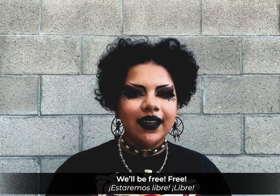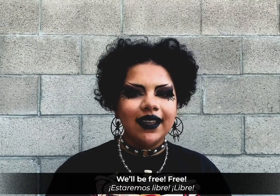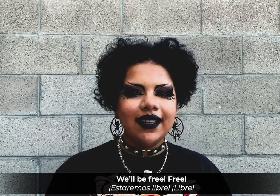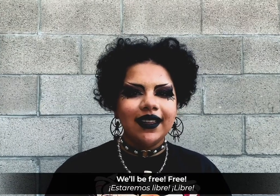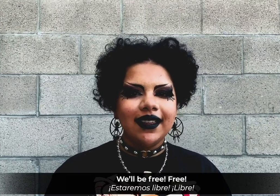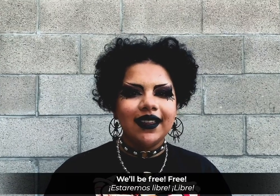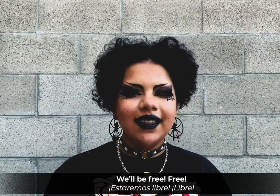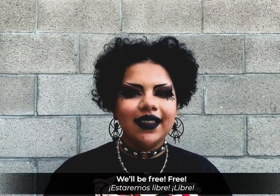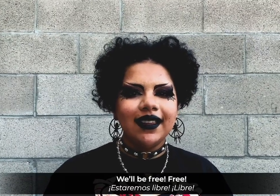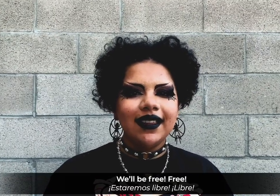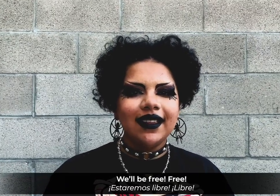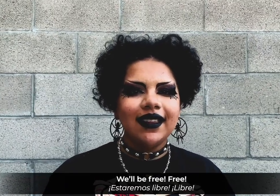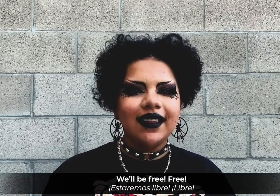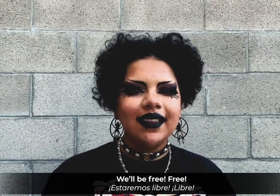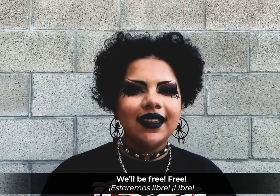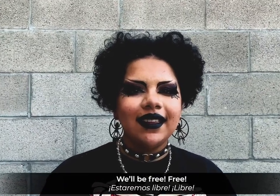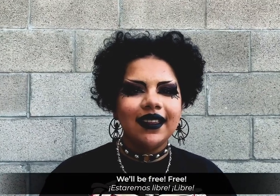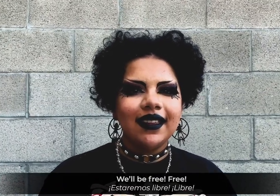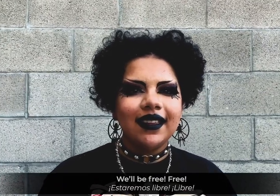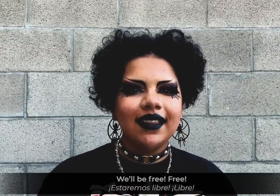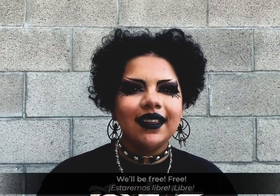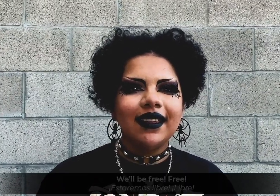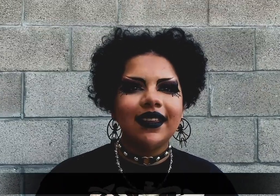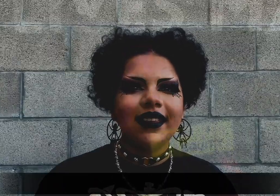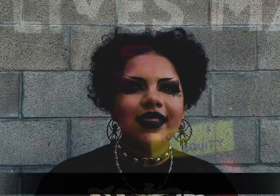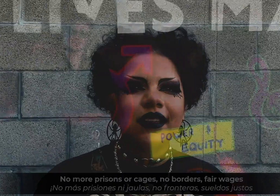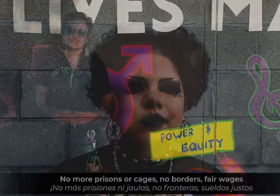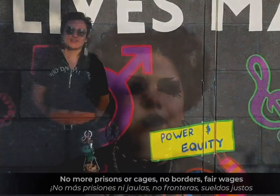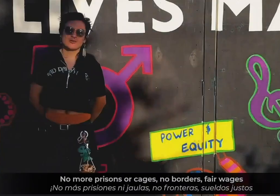Libres